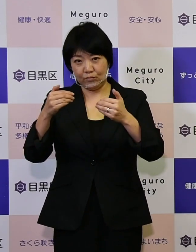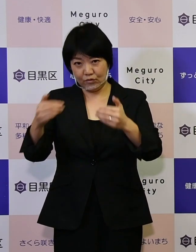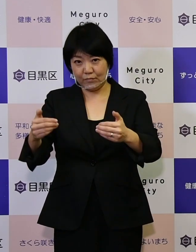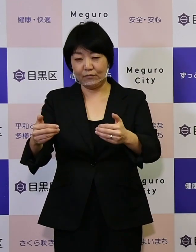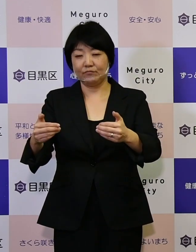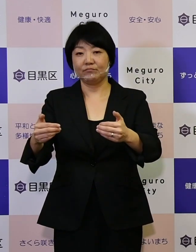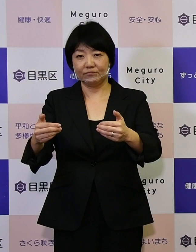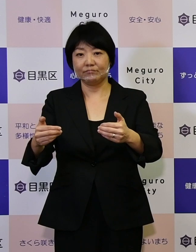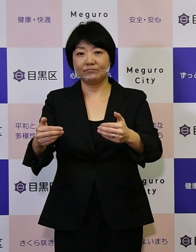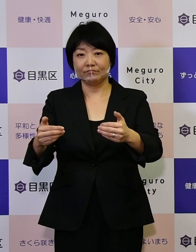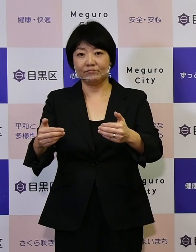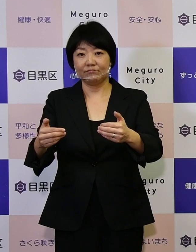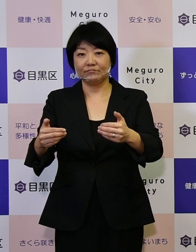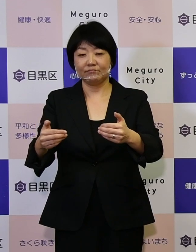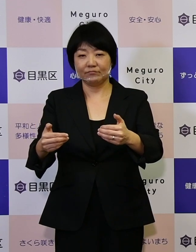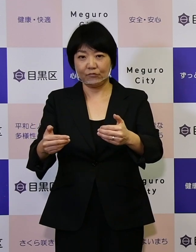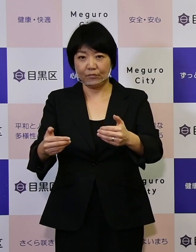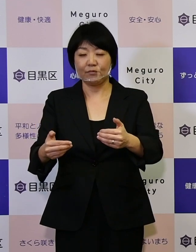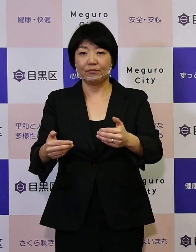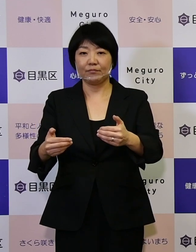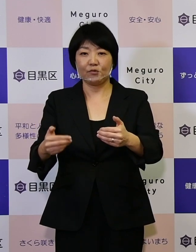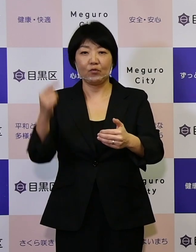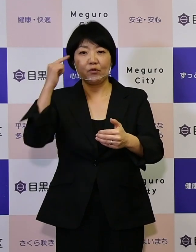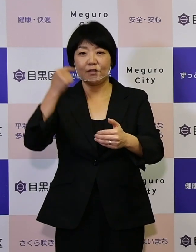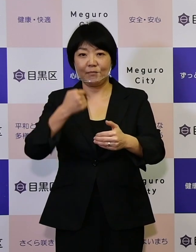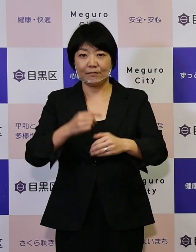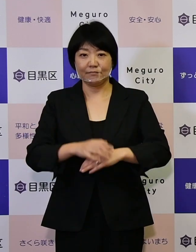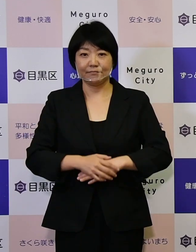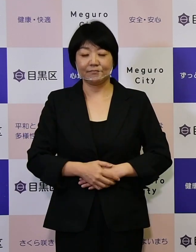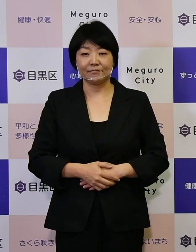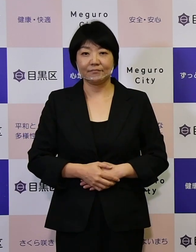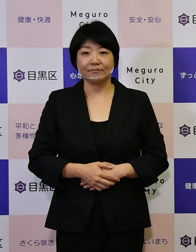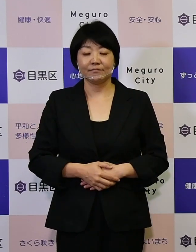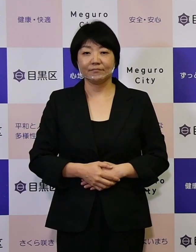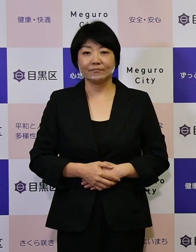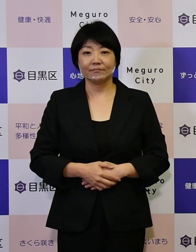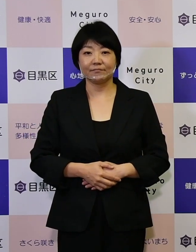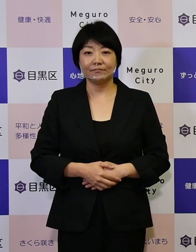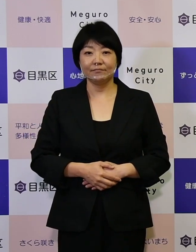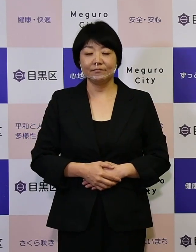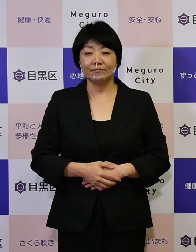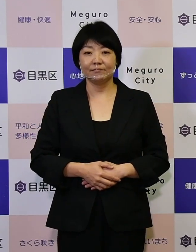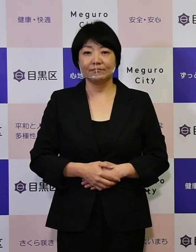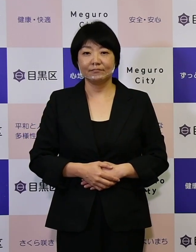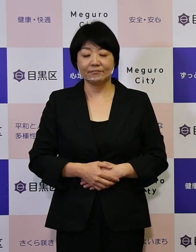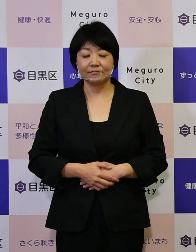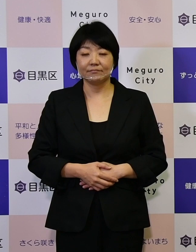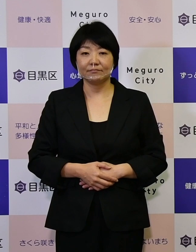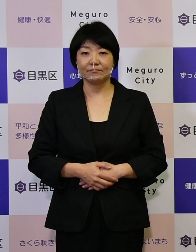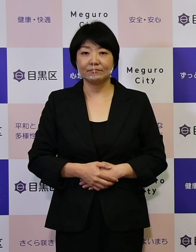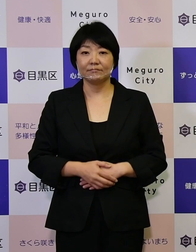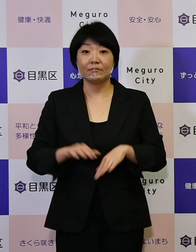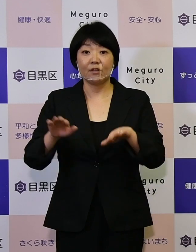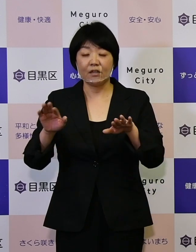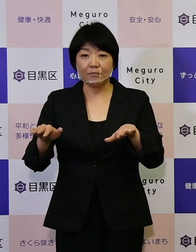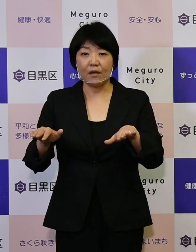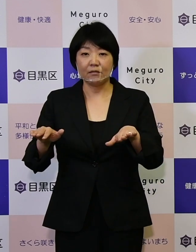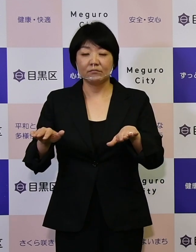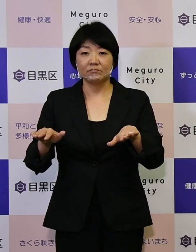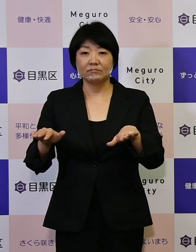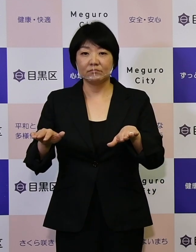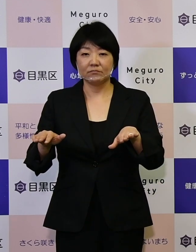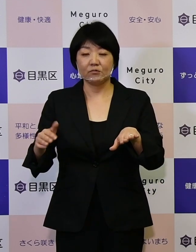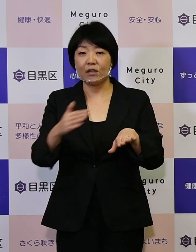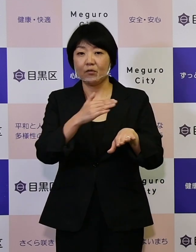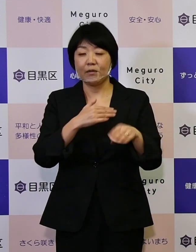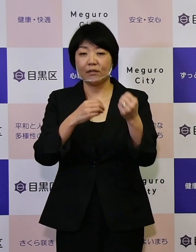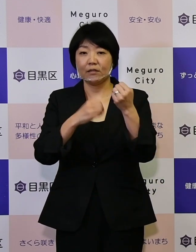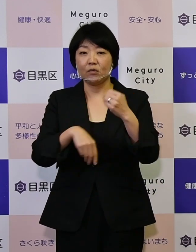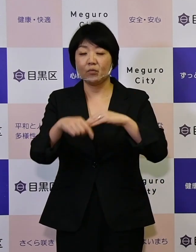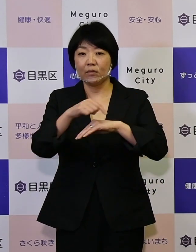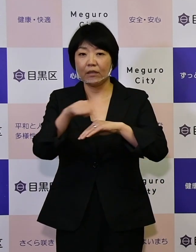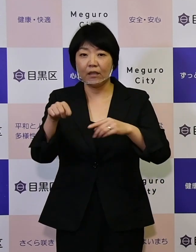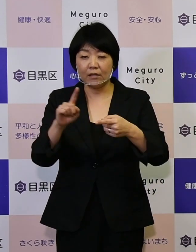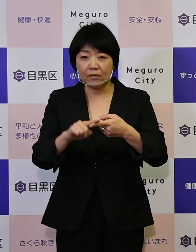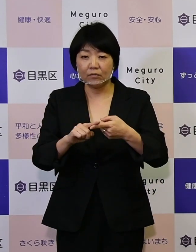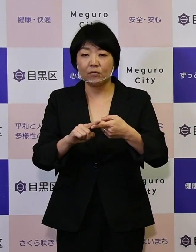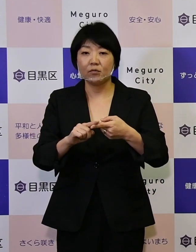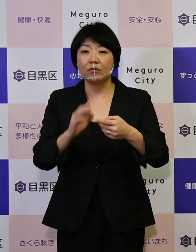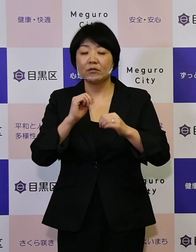いきたいと思っています。 今私どもは基本計画実施計画という